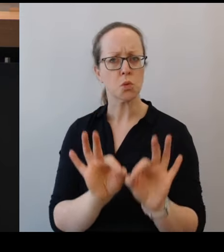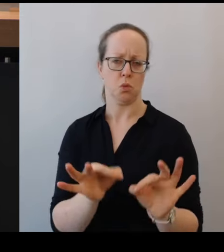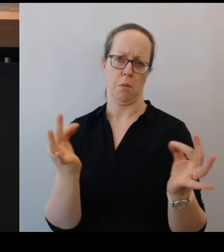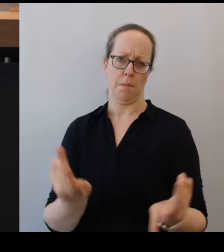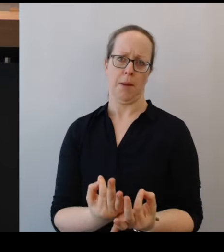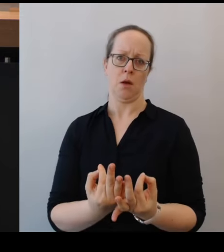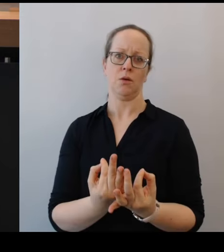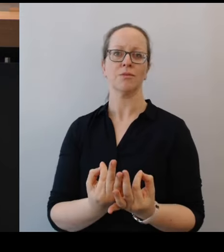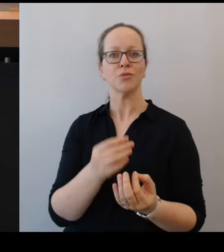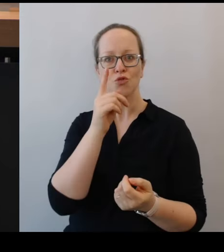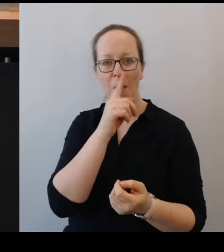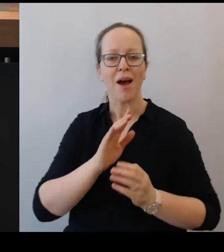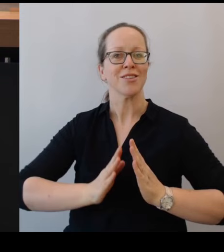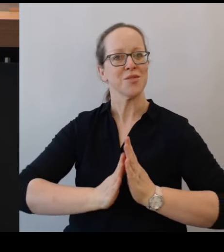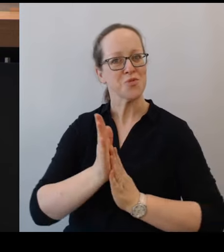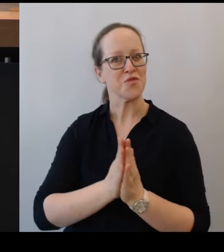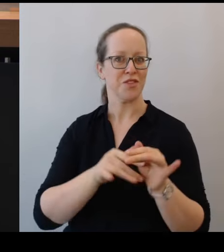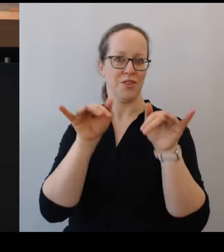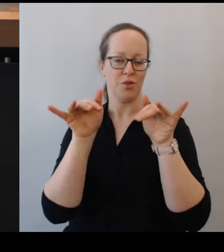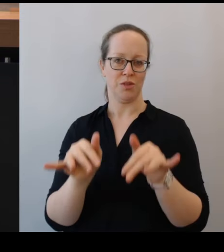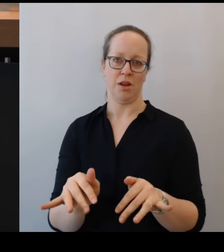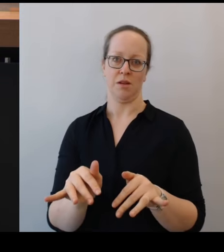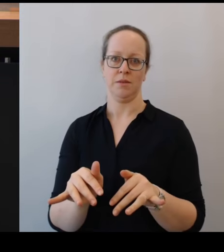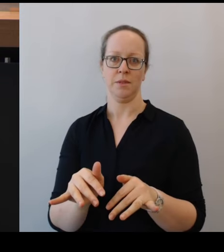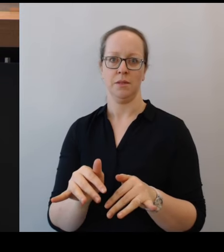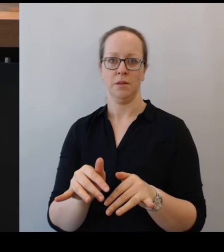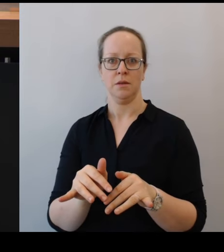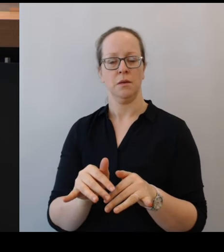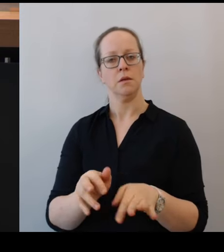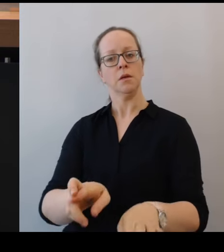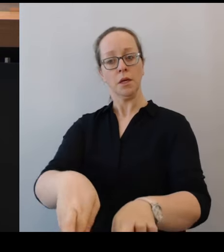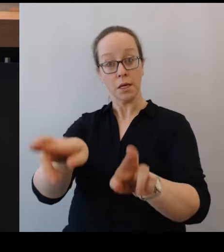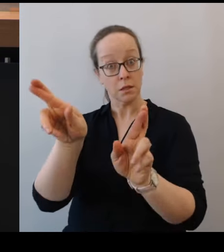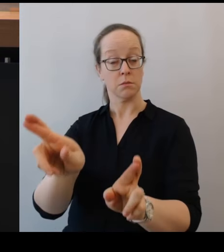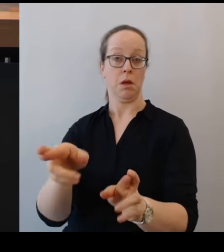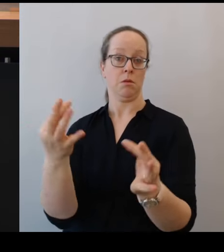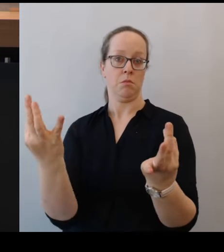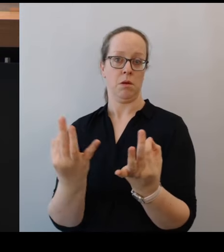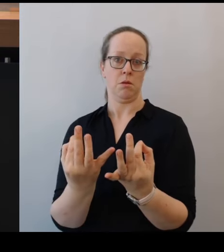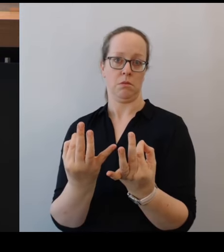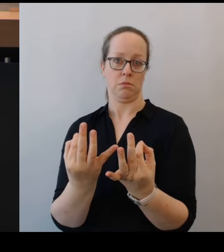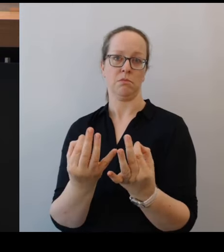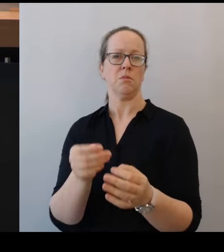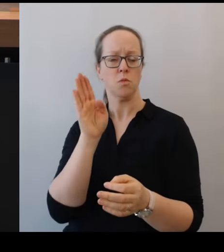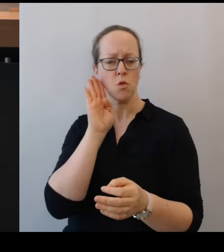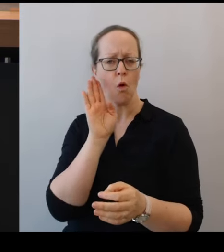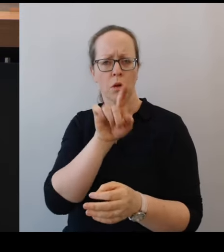und Anerkennung. Ihnen muss zugehört werden. Wer schlechte Rahmenbedingungen und lebensentscheidende Sorgen hat, der